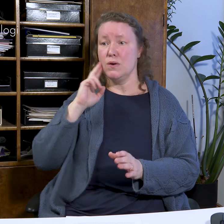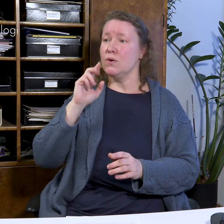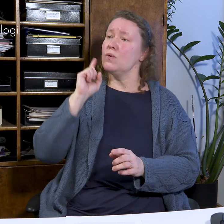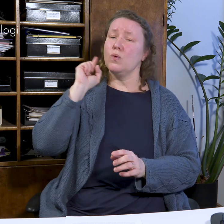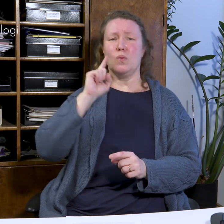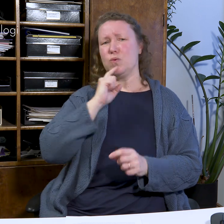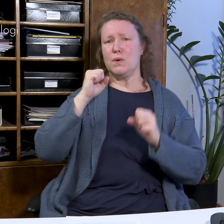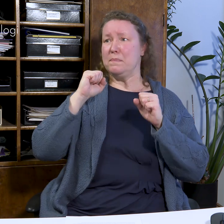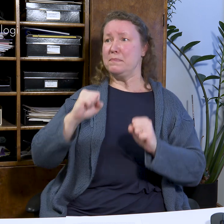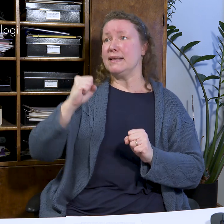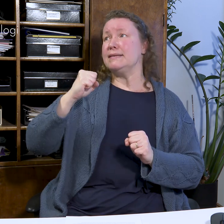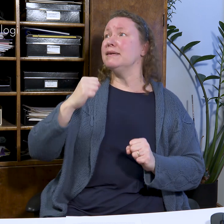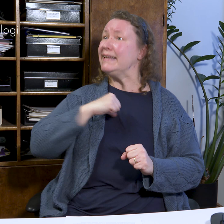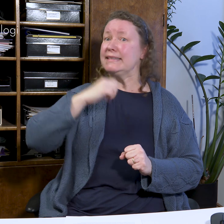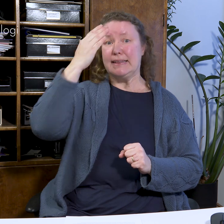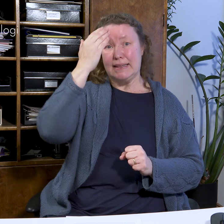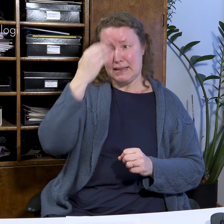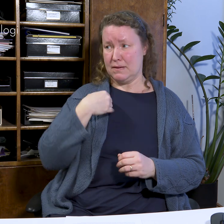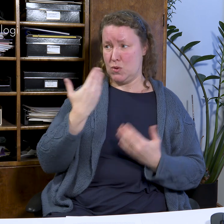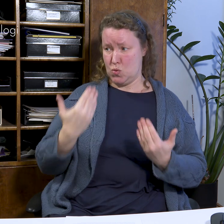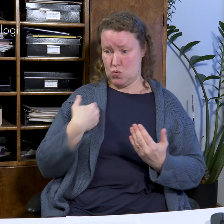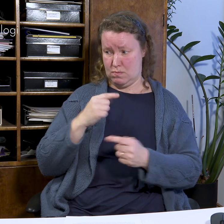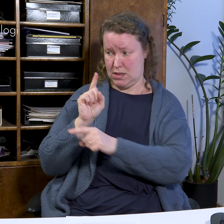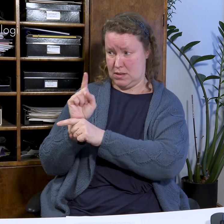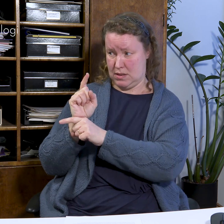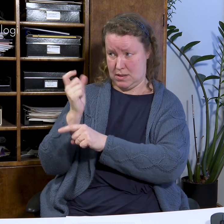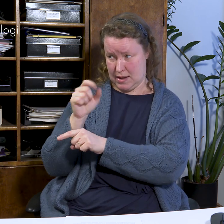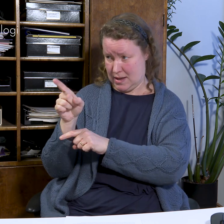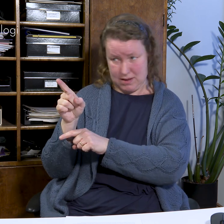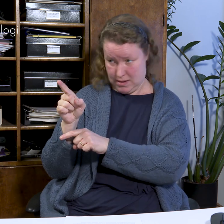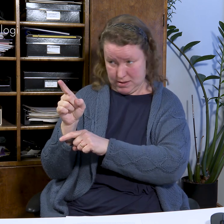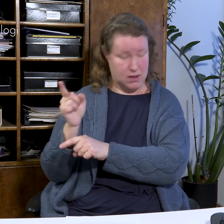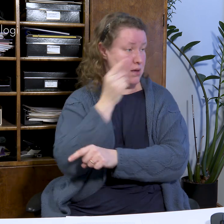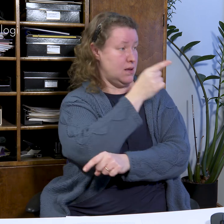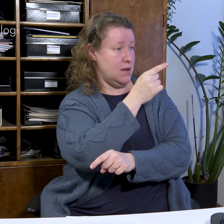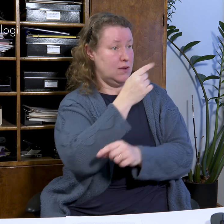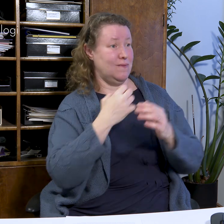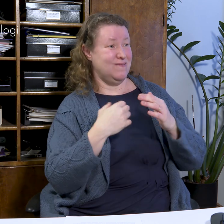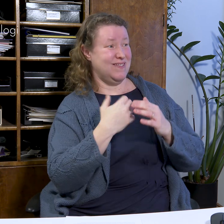Ei ole kuuron vastuulla tietää, milloin tulkki pitäisi tilata Kelasta -